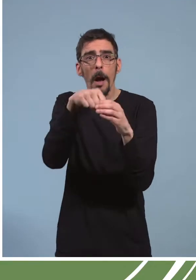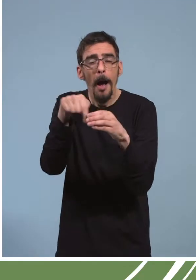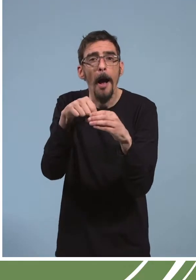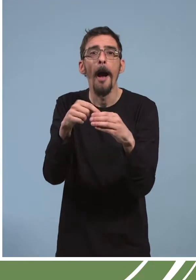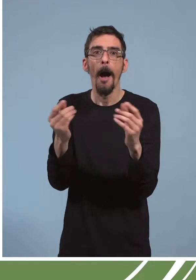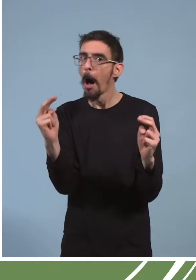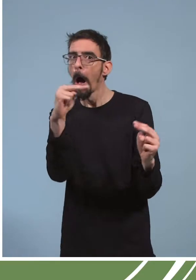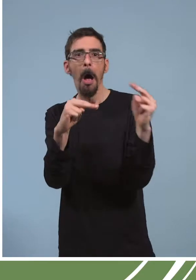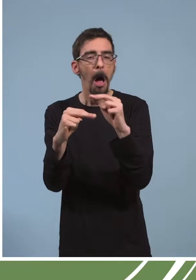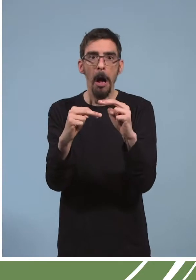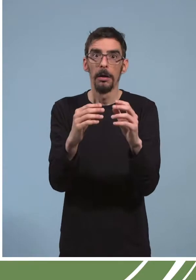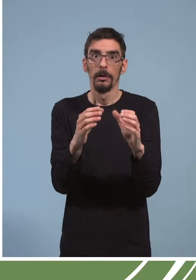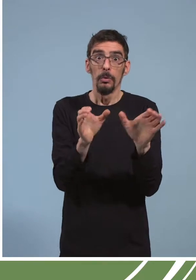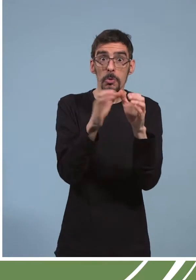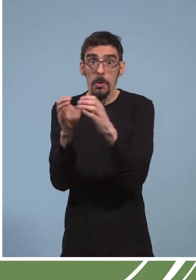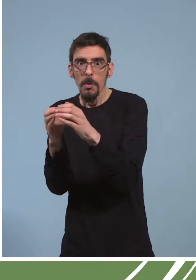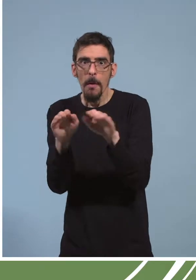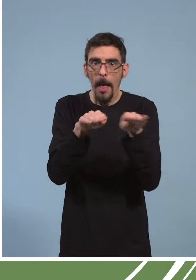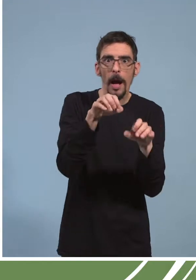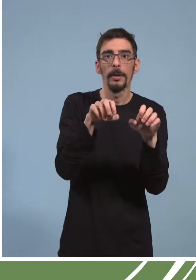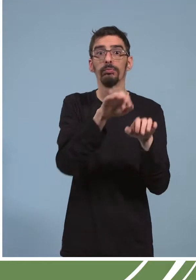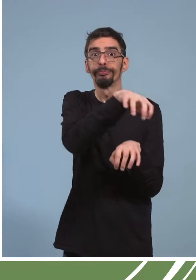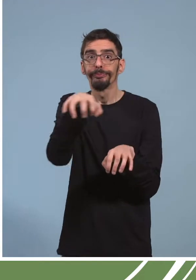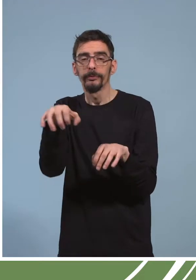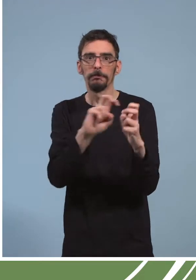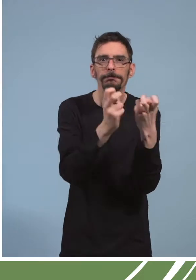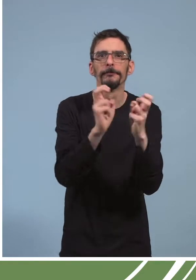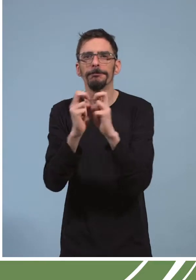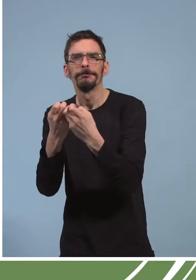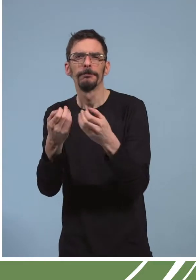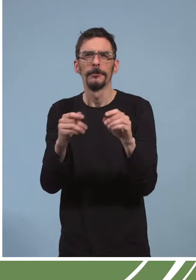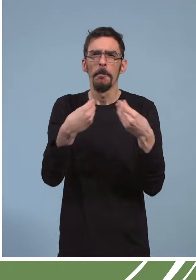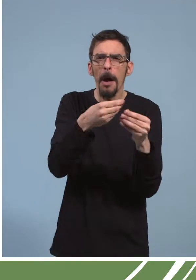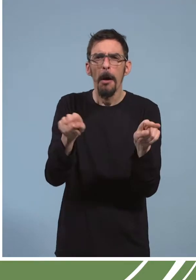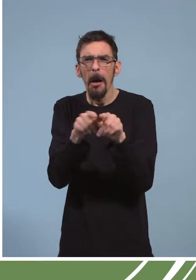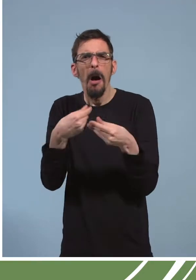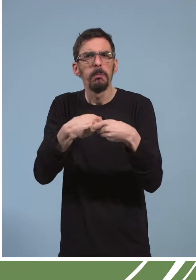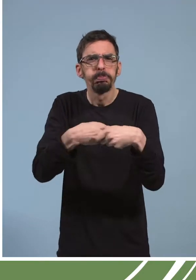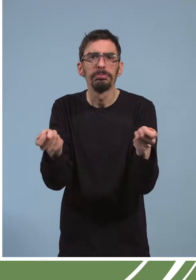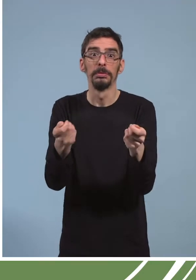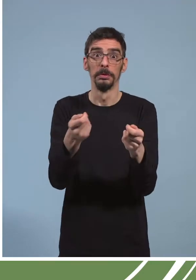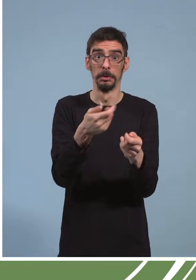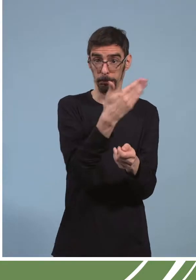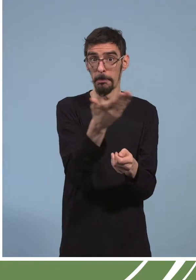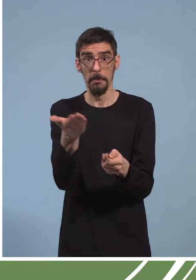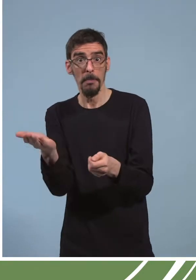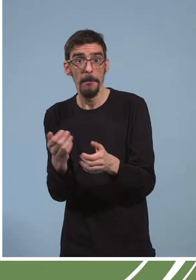Jede Gruppe benötigt einen Tisch mit genügend Stühlen. Teile die Baumaterialien in gleichen Teilen auf und platziere sie auf den Tischen.